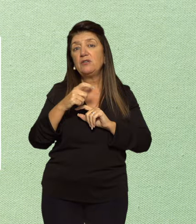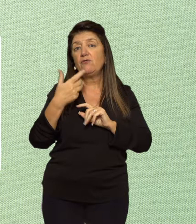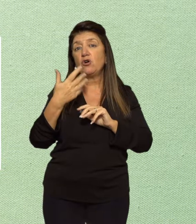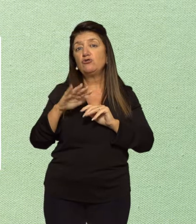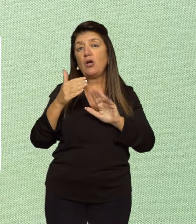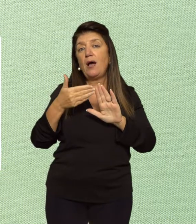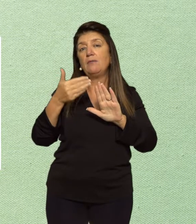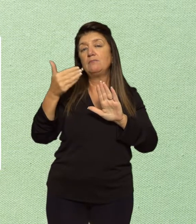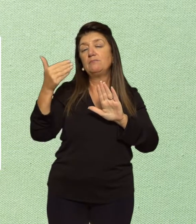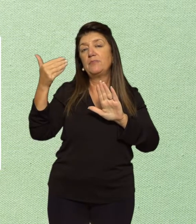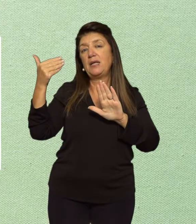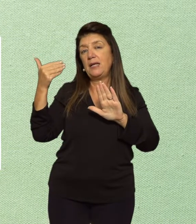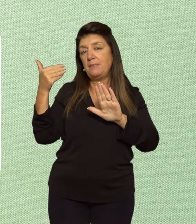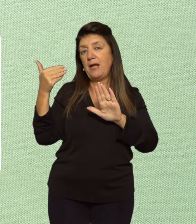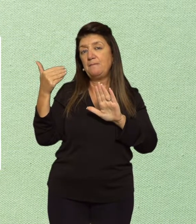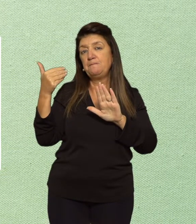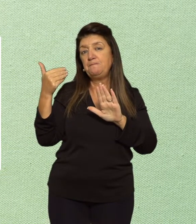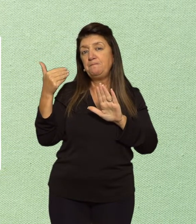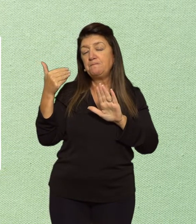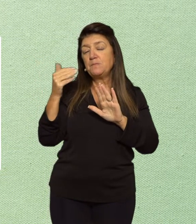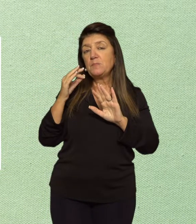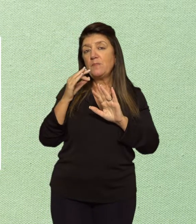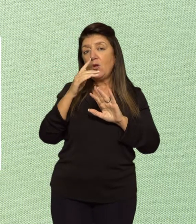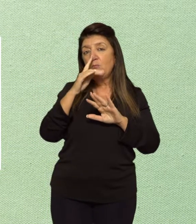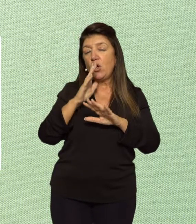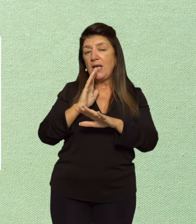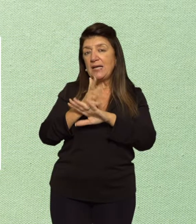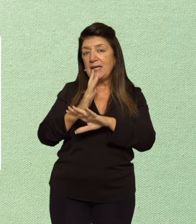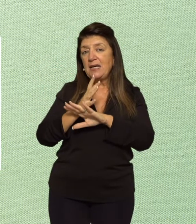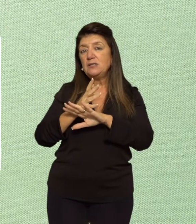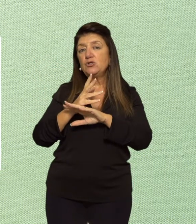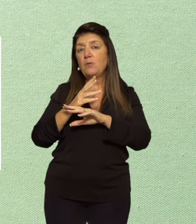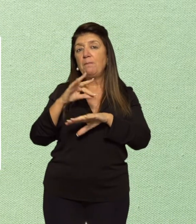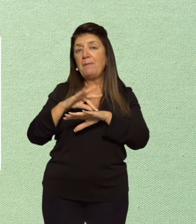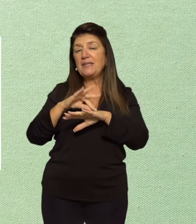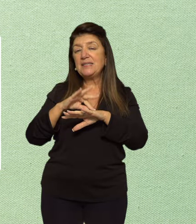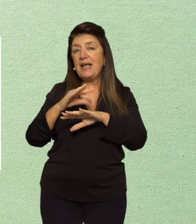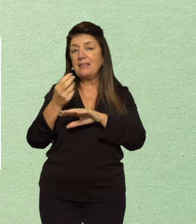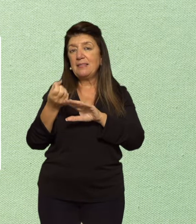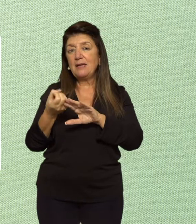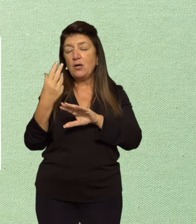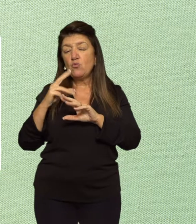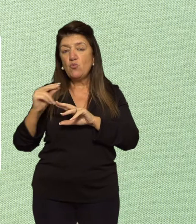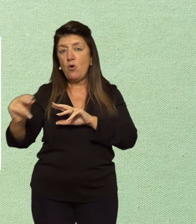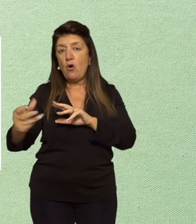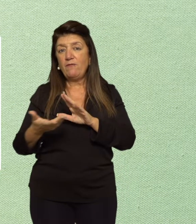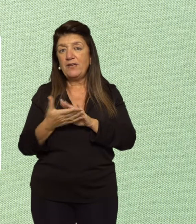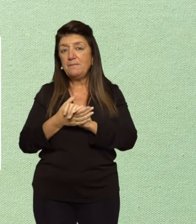iniziali fonti di ingresso di nuovi pazienti era l'ambulatorio ginecologico - Sì è vero! - Che ricordiamo